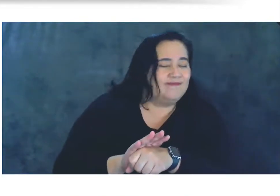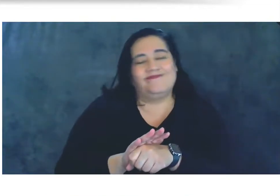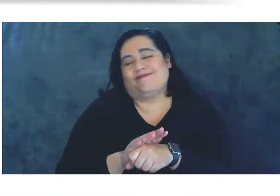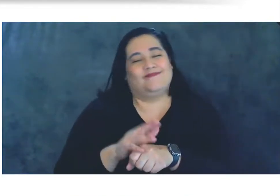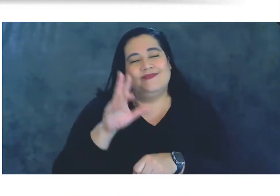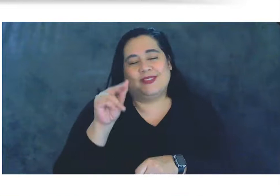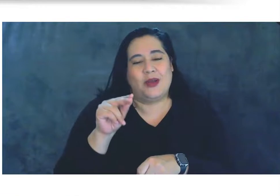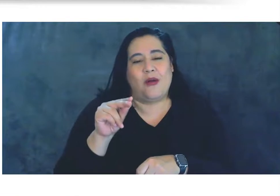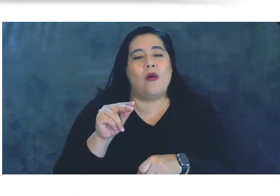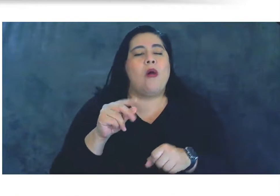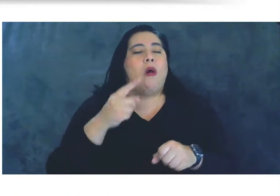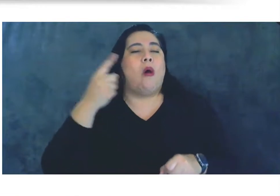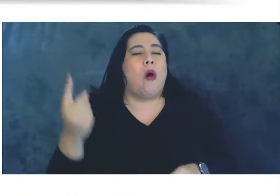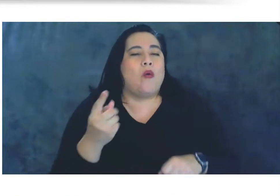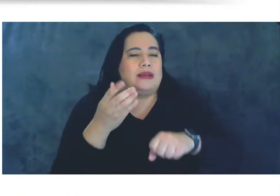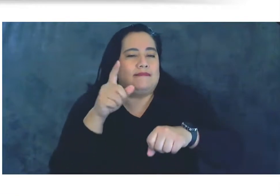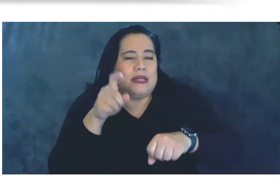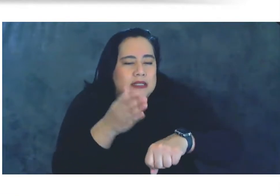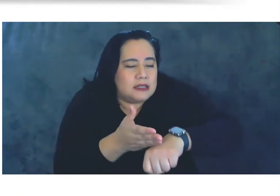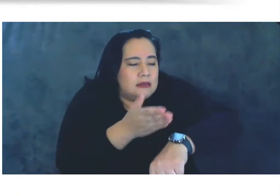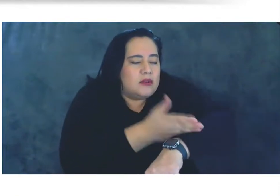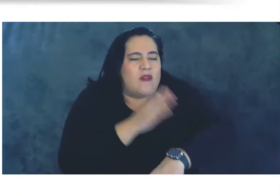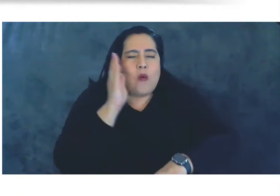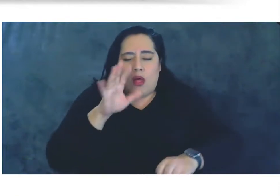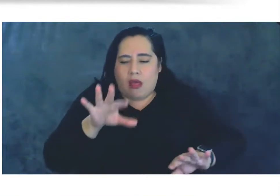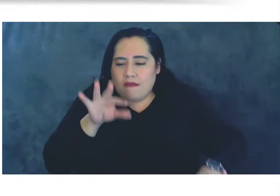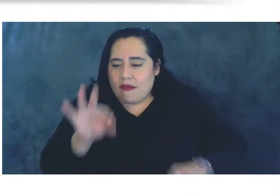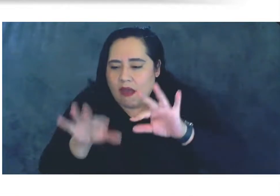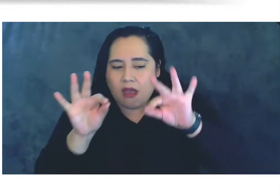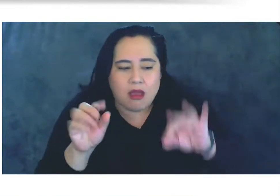Siempre hay espacio para mejorar y vamos a encontrar lugares para